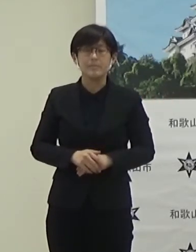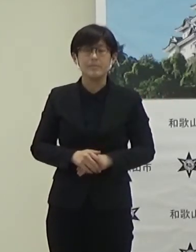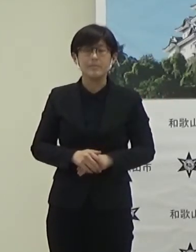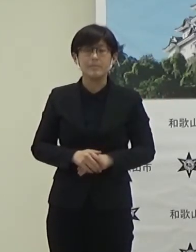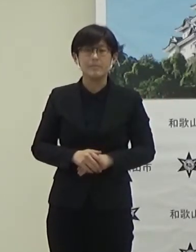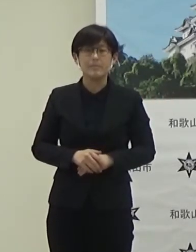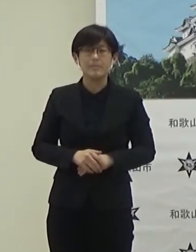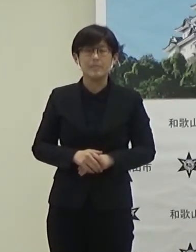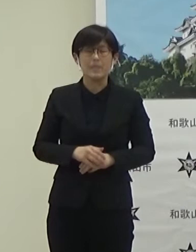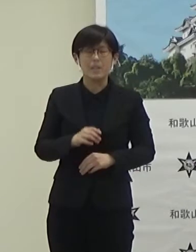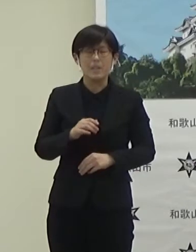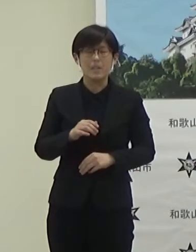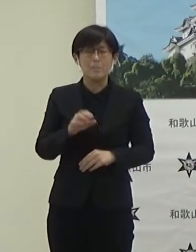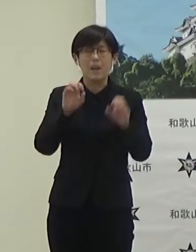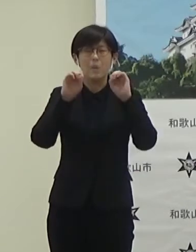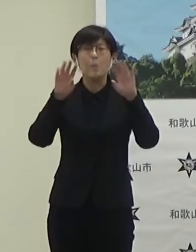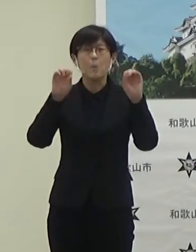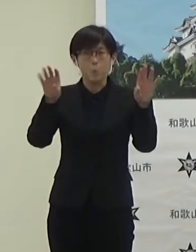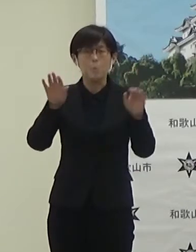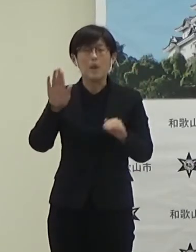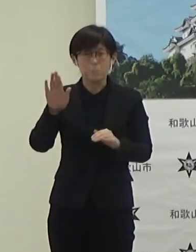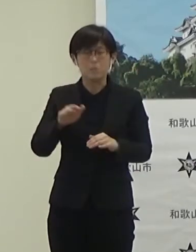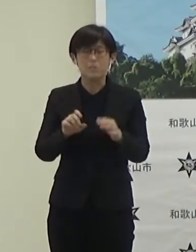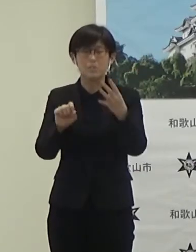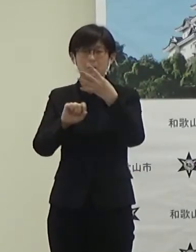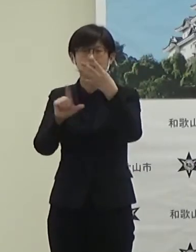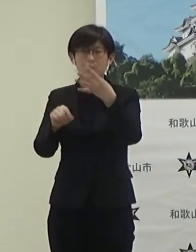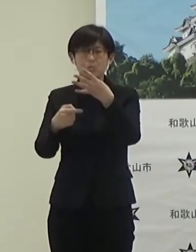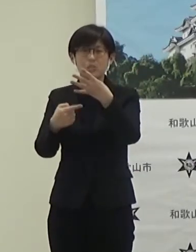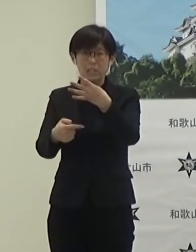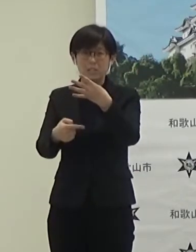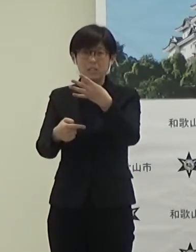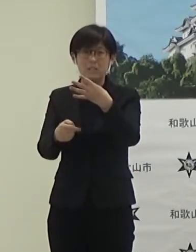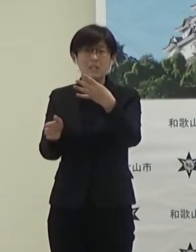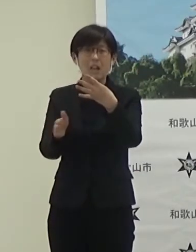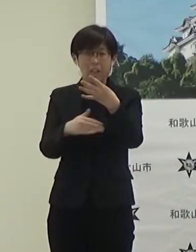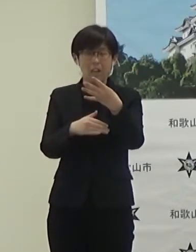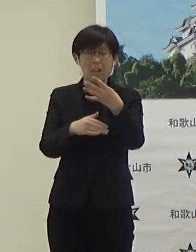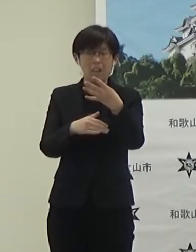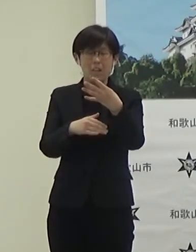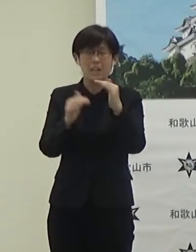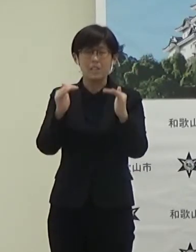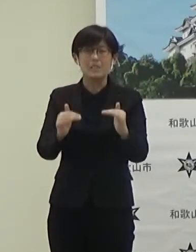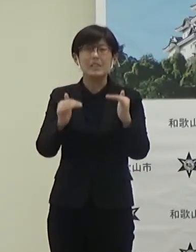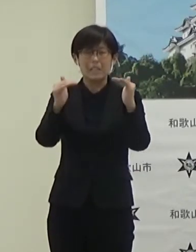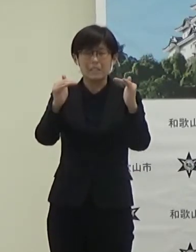広報されてるんですけども4月1日 から成年年齢が18歳になります